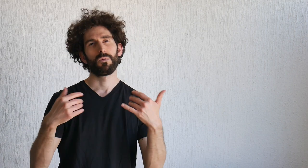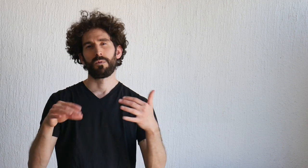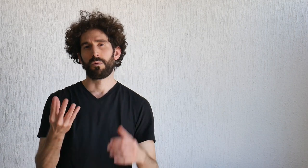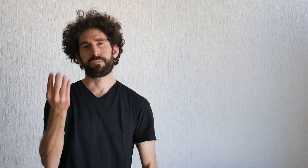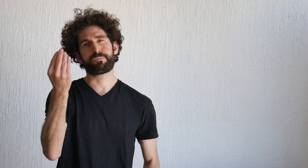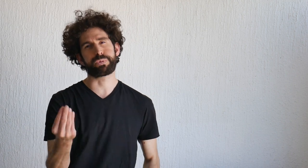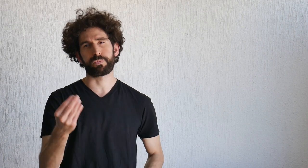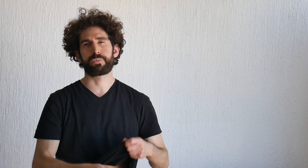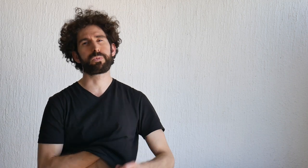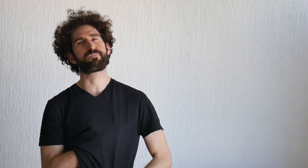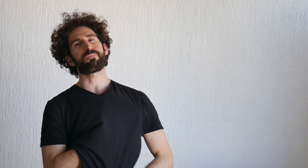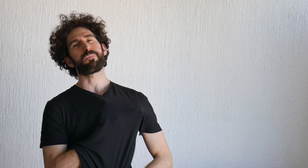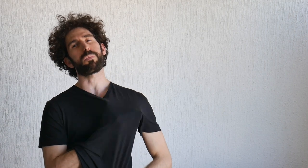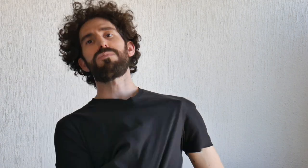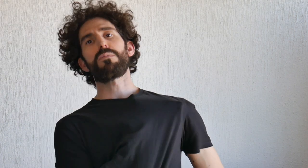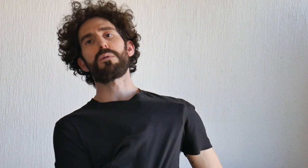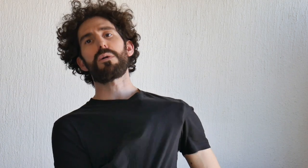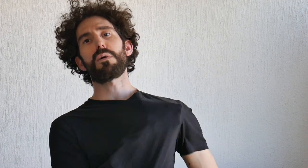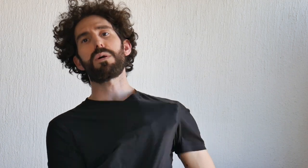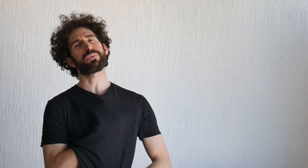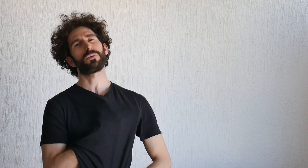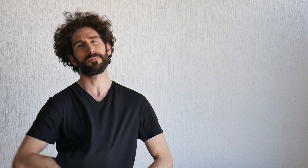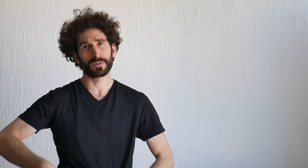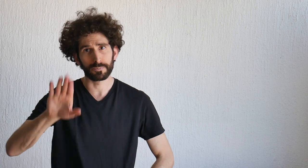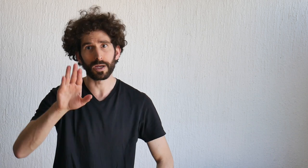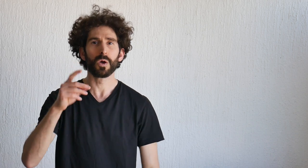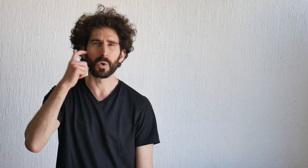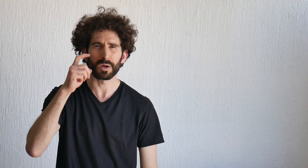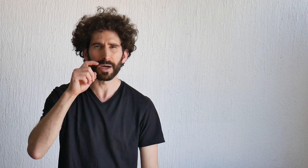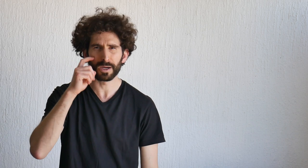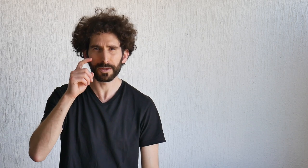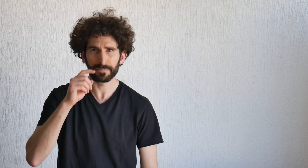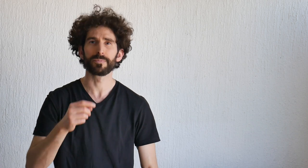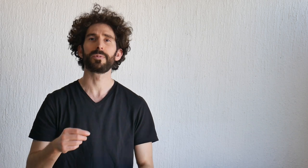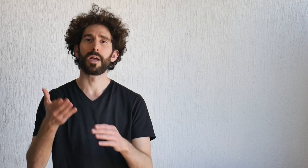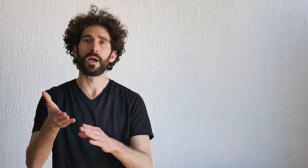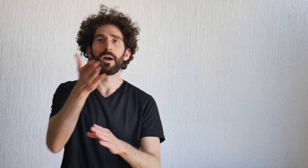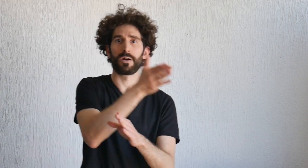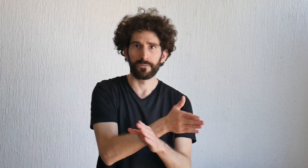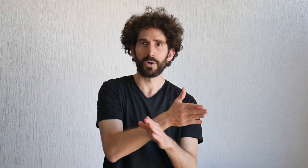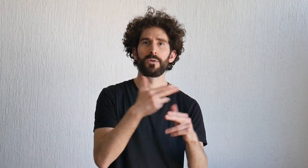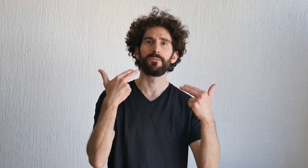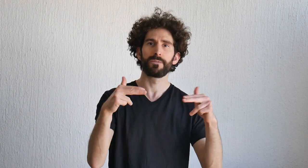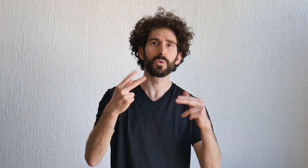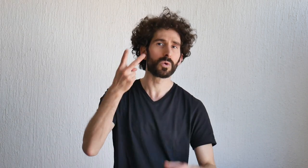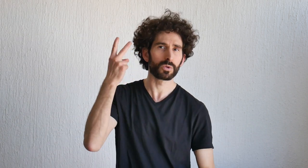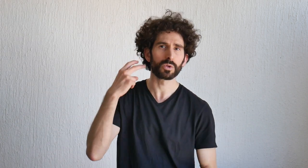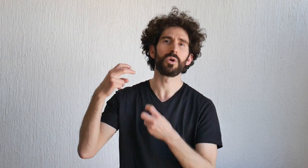et je n'en menais pas large. *Coeur qui bat* Mais j'ai remarqué une chose... Avant, les vidéos des entendants